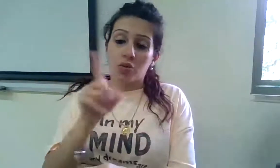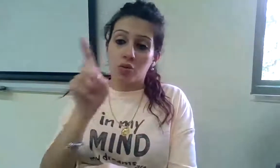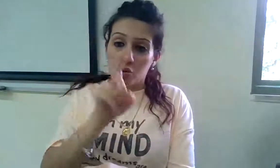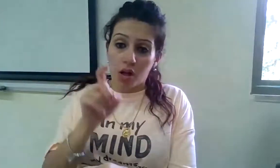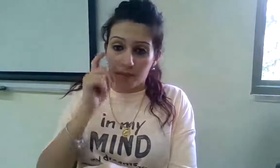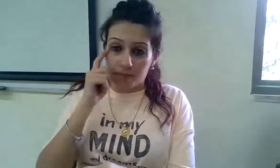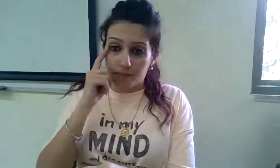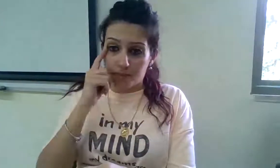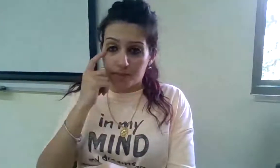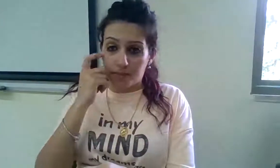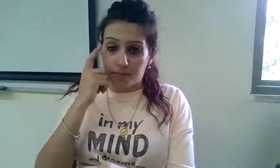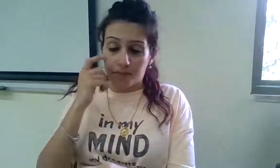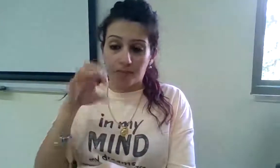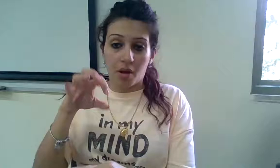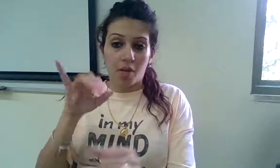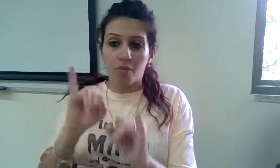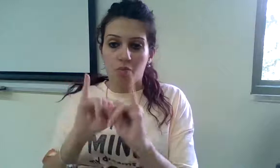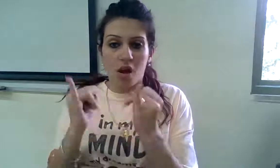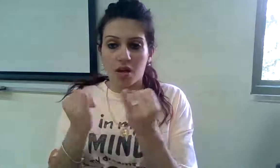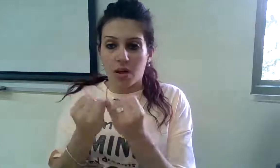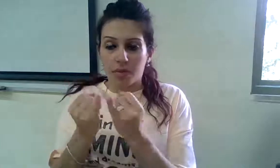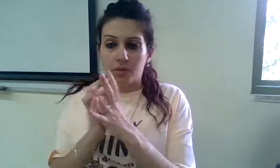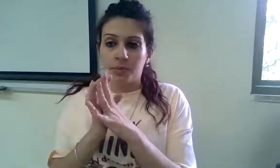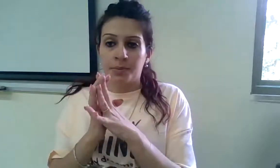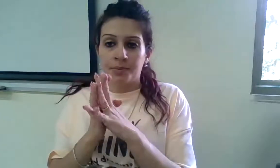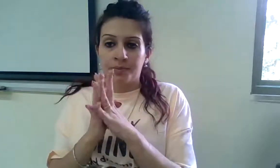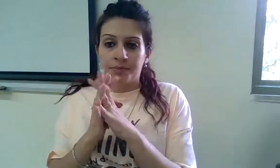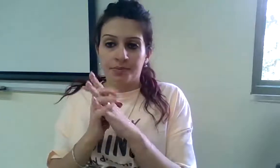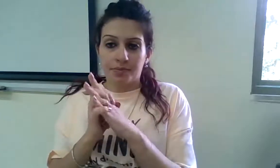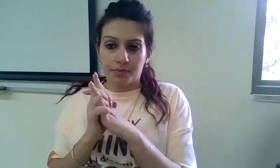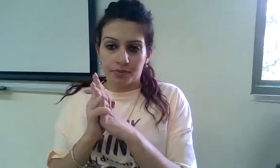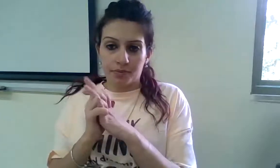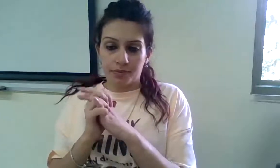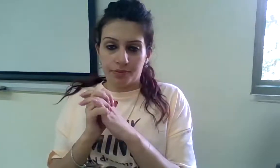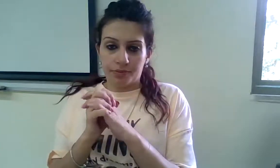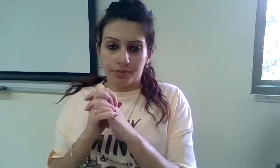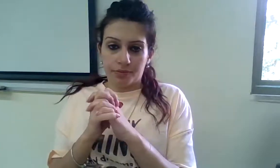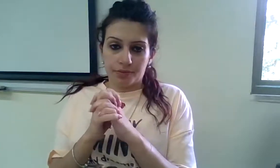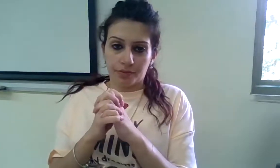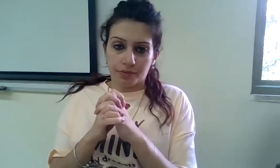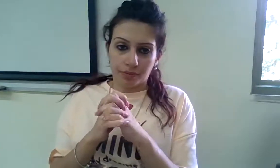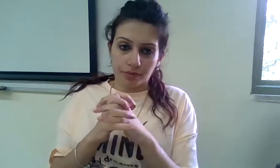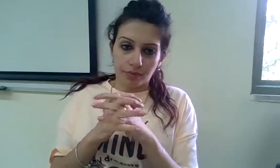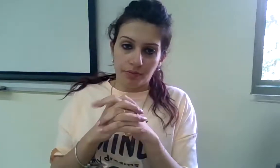حيث يحتاج الأطفال إلى الشعور بالحب والإحساس بالأمان الطمأنينة اكثر من أي شيء آخر.